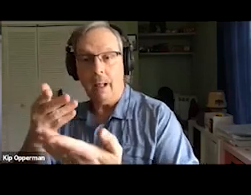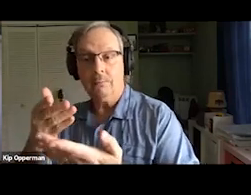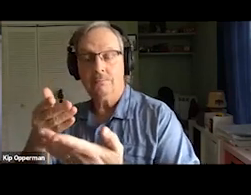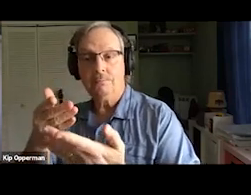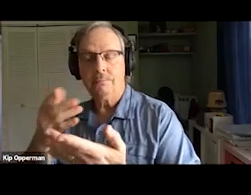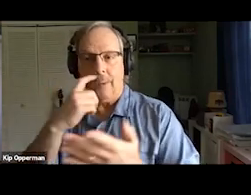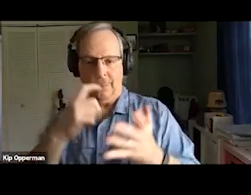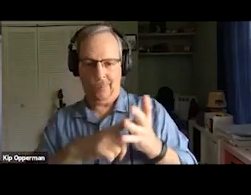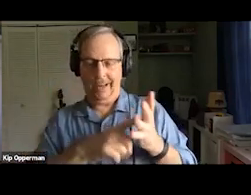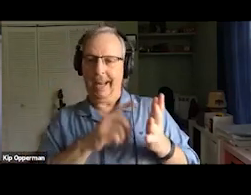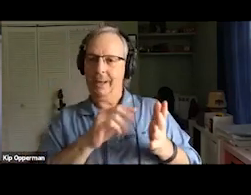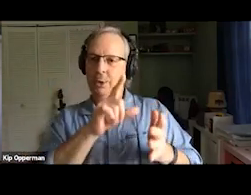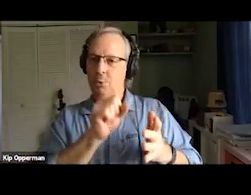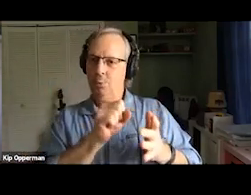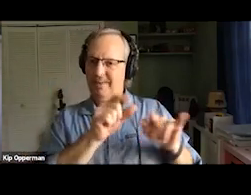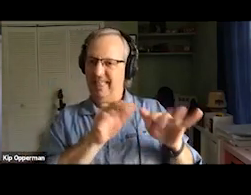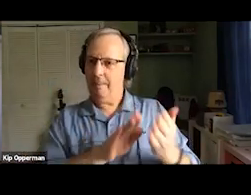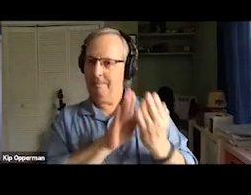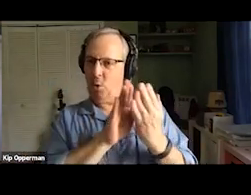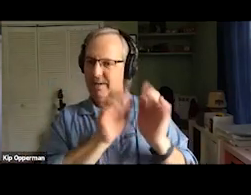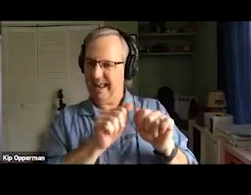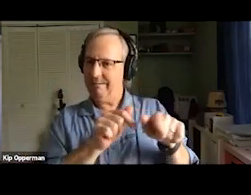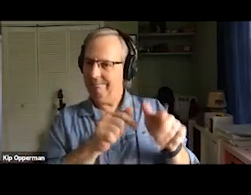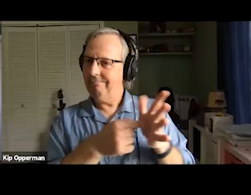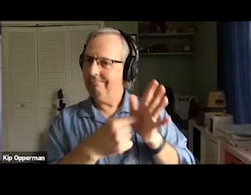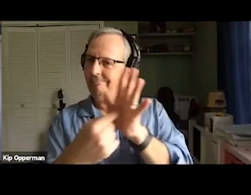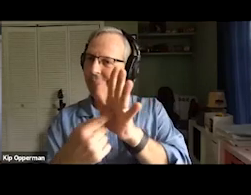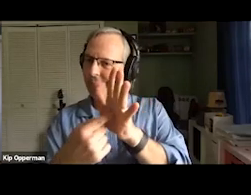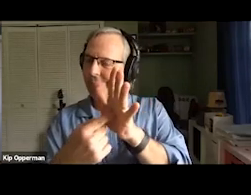que puede tomar un enfoque compasivo. Es, queremos construir una empatía,